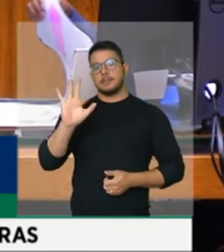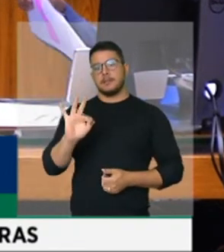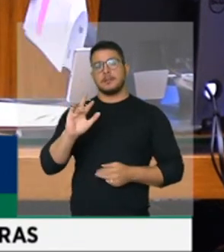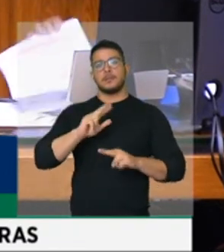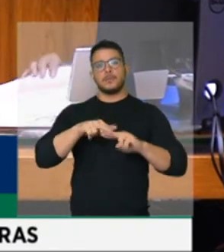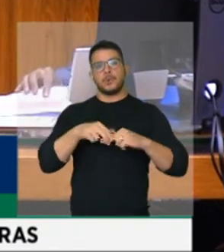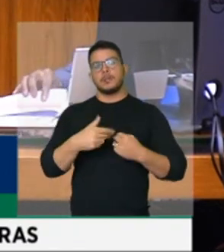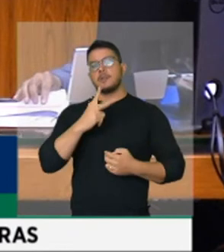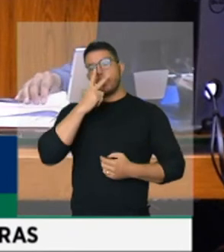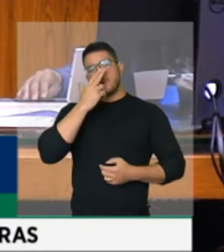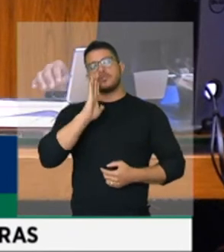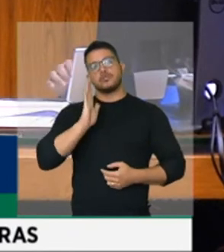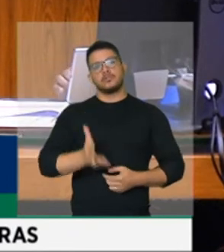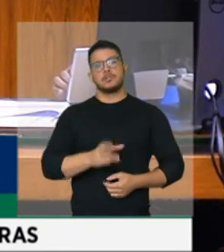NESSES TERMOS TENHO POR RESPONDIDA A QUESTÃO DE ORDEM